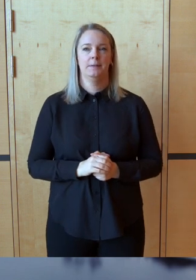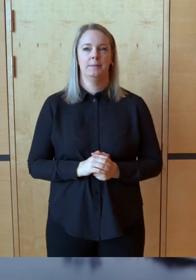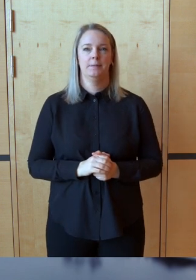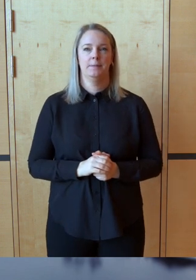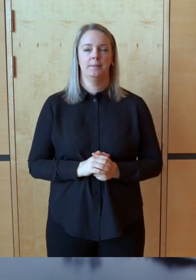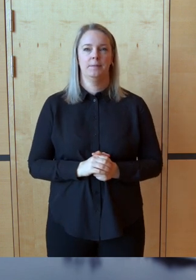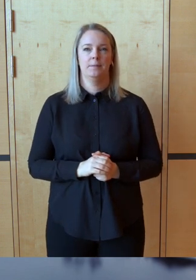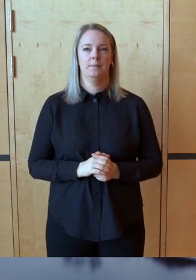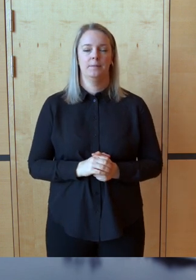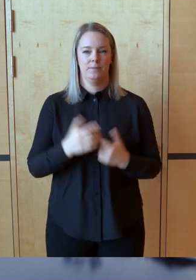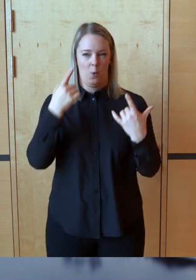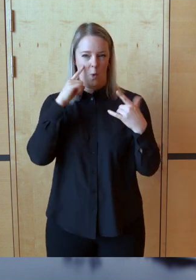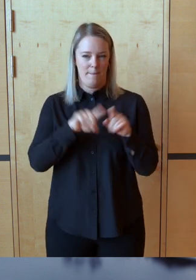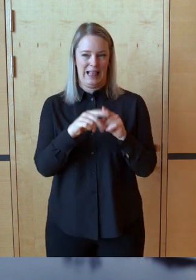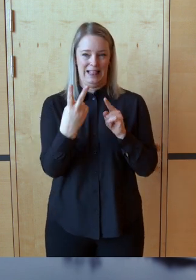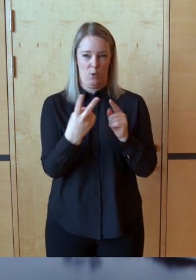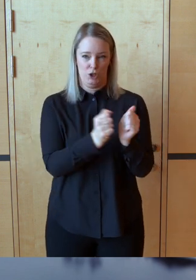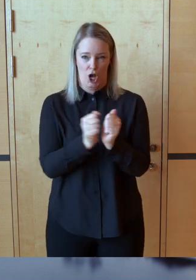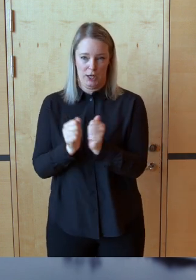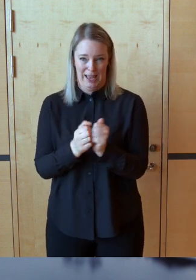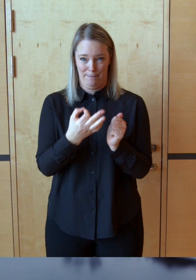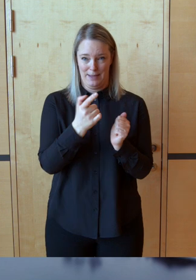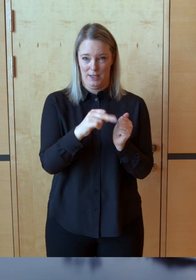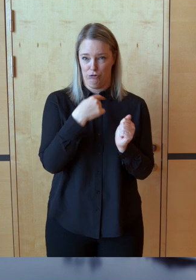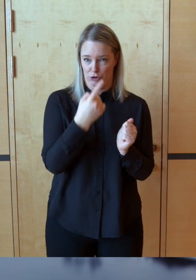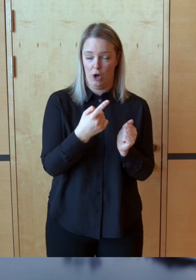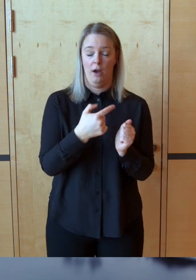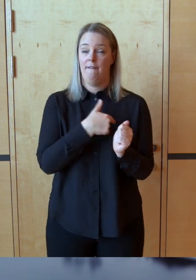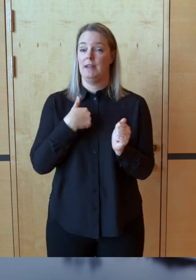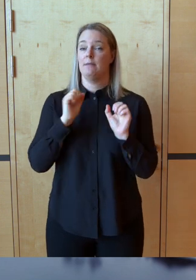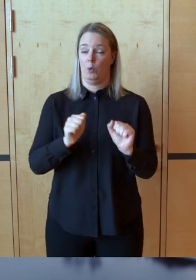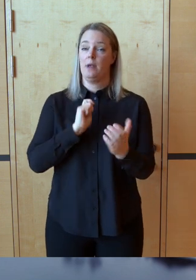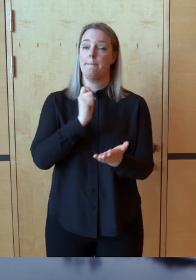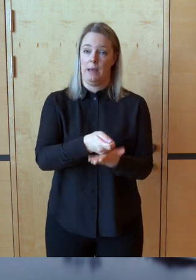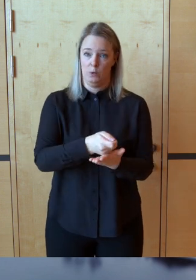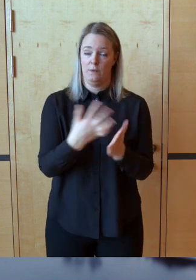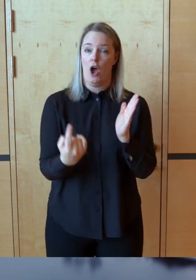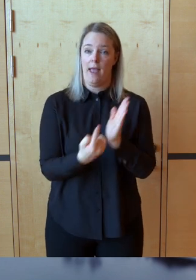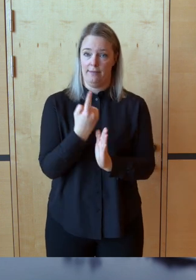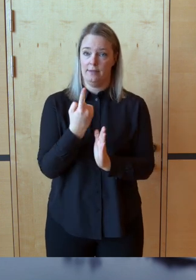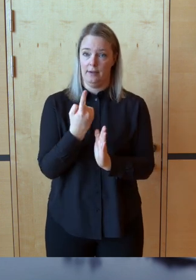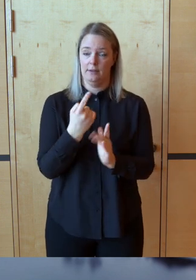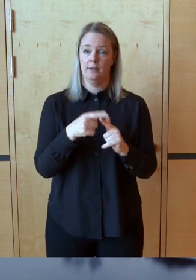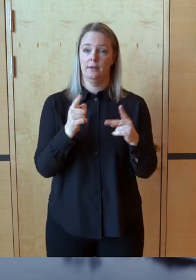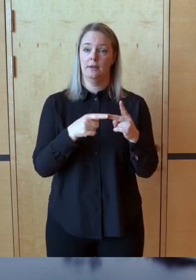Jag kan hålla med om två saker som man säger att beslut behöver fattas Återvinningen samhällsomvandling